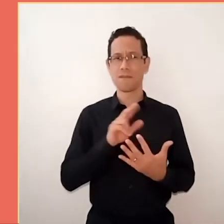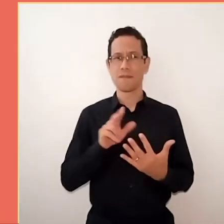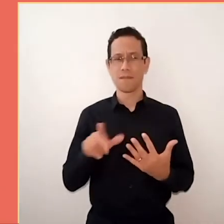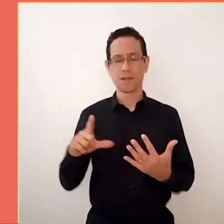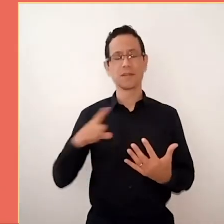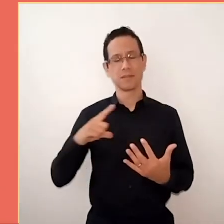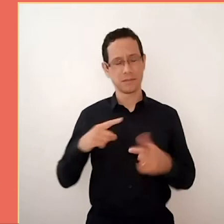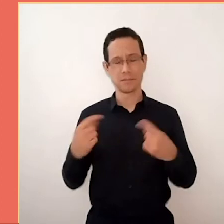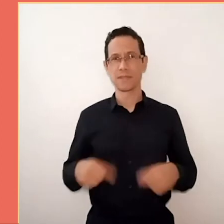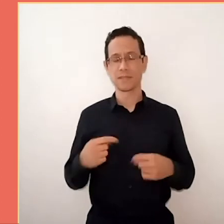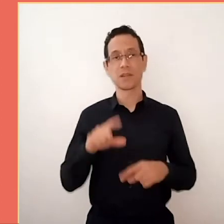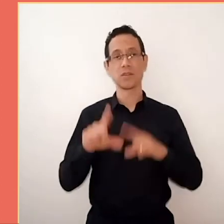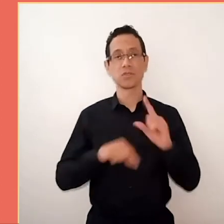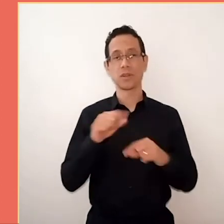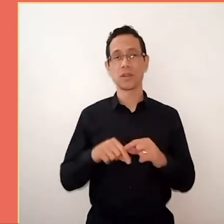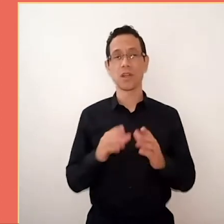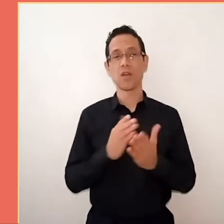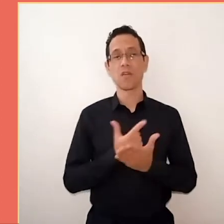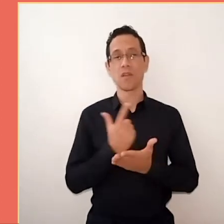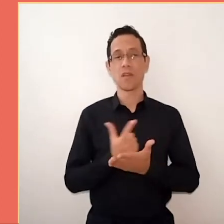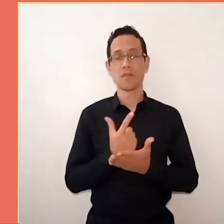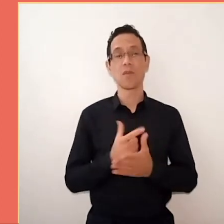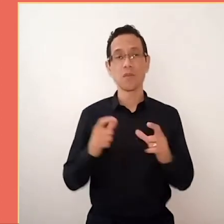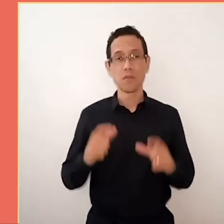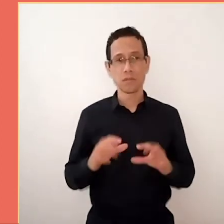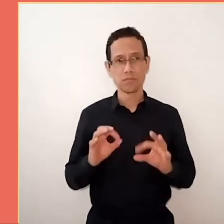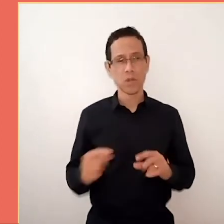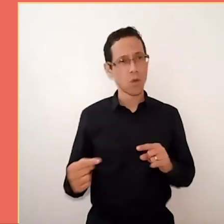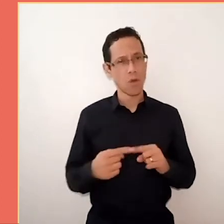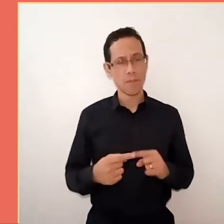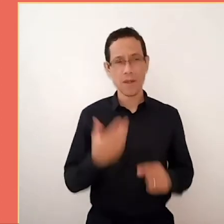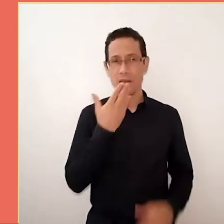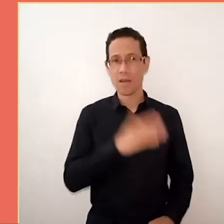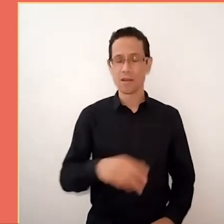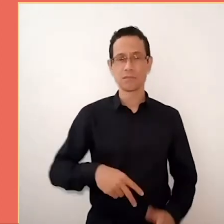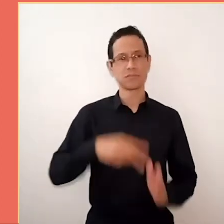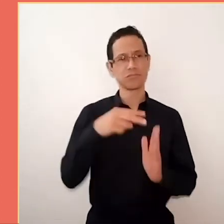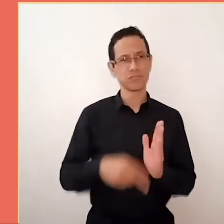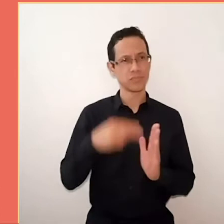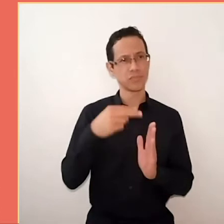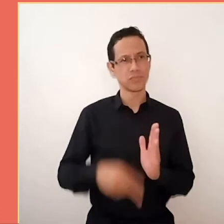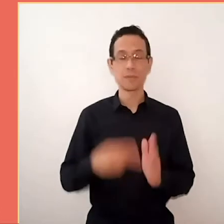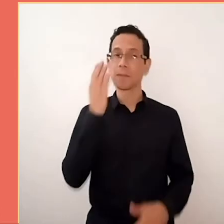selecionar um livro, organizar um ambiente adequado pra essa criança, selecionar, saber fazer uma mediação,